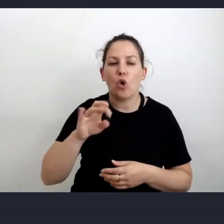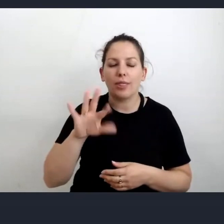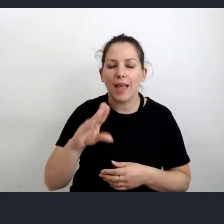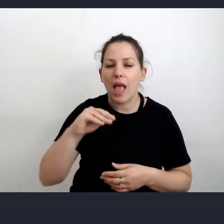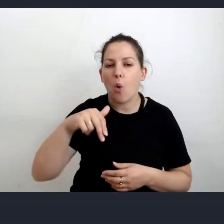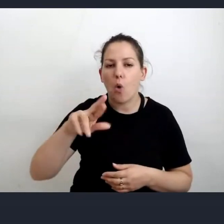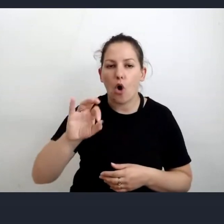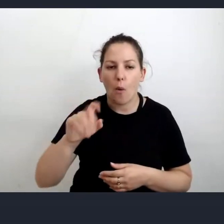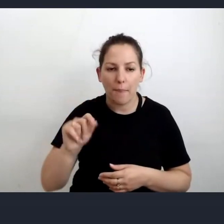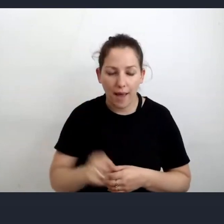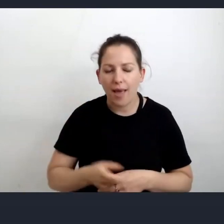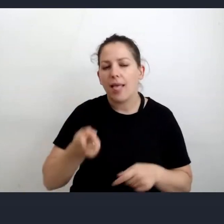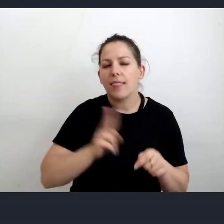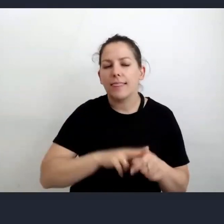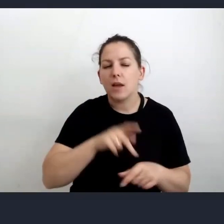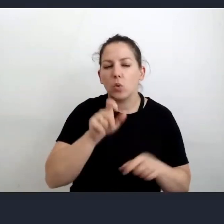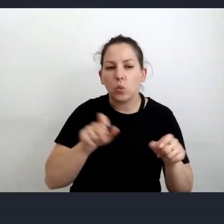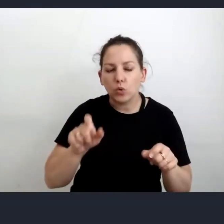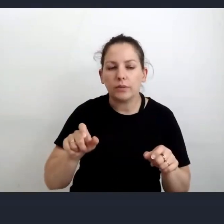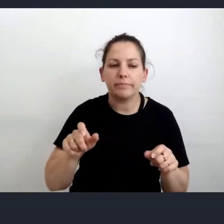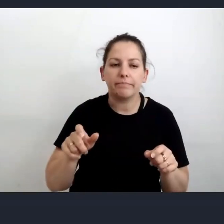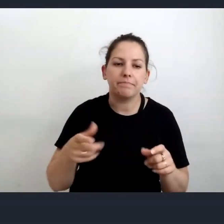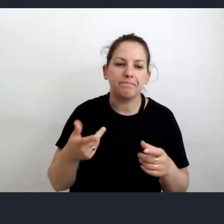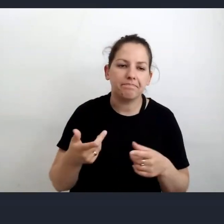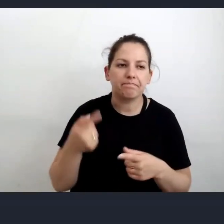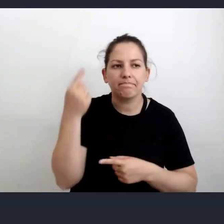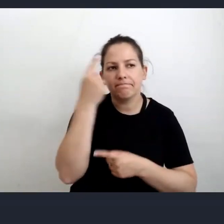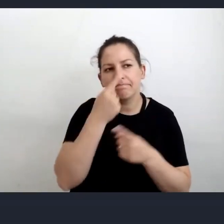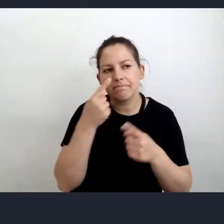Niektórzy podchodzą do tych projektów